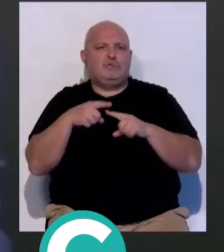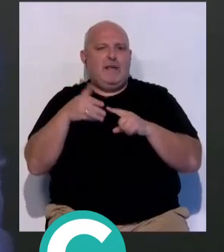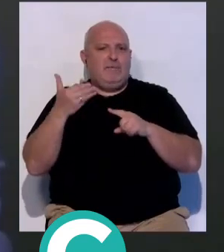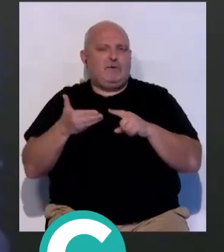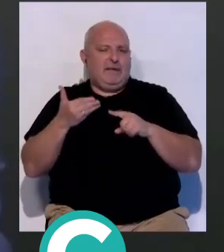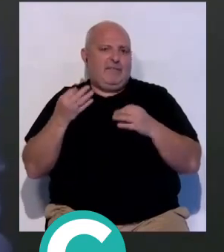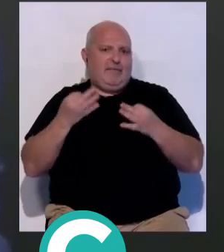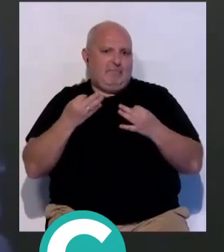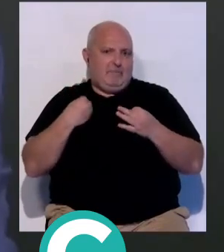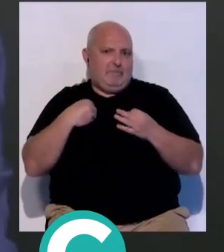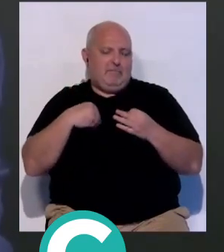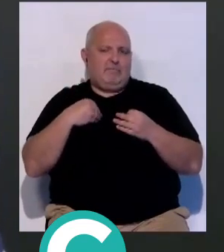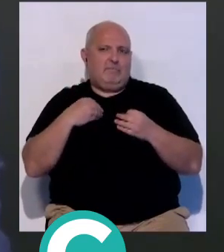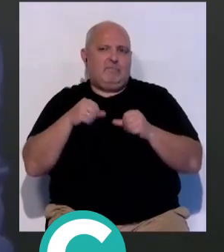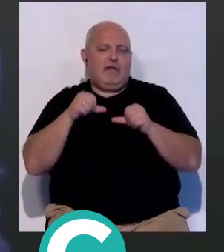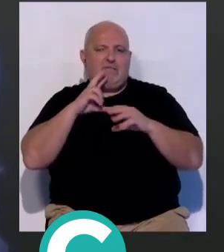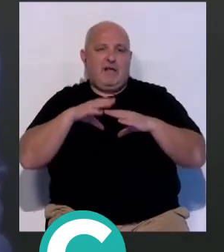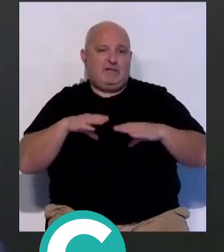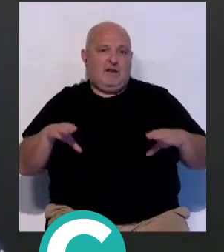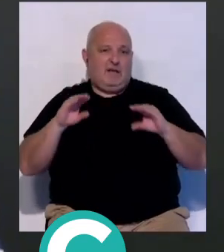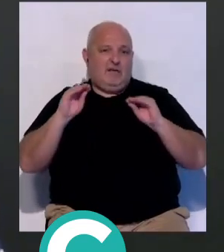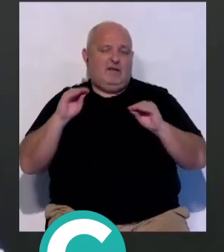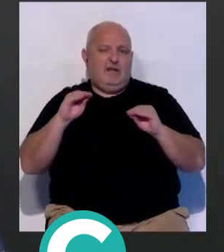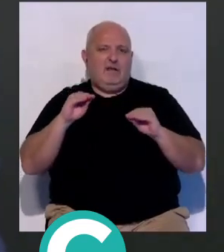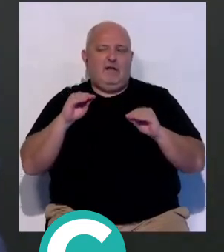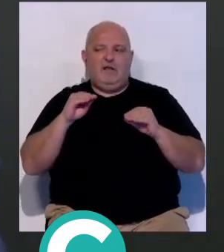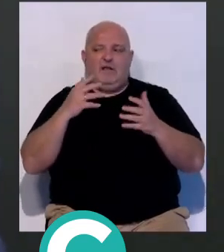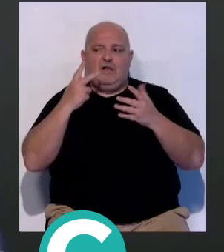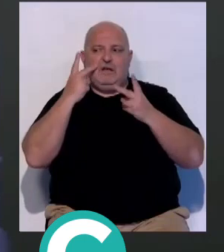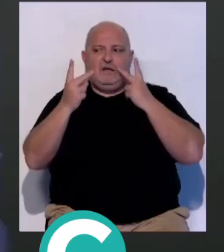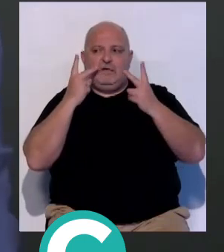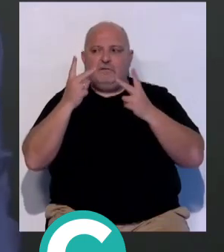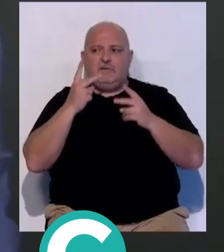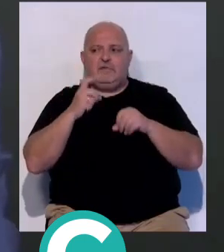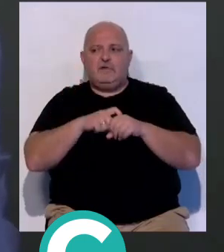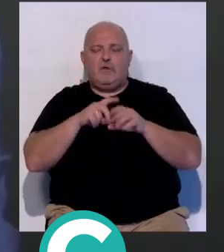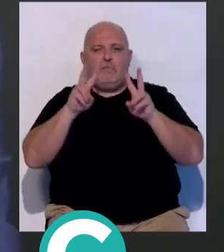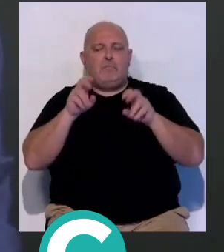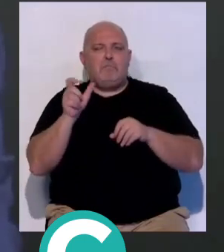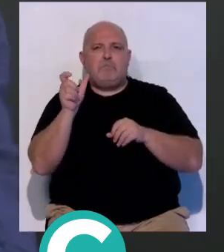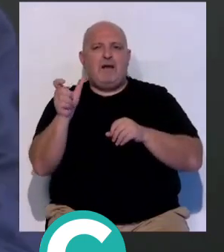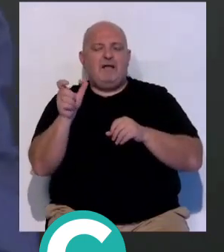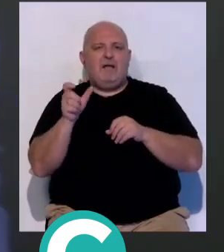cómo se habla en Argentina a través del gráfico y todo lo demás Pero hay una palabra que aquí usted